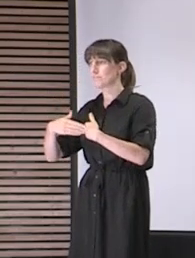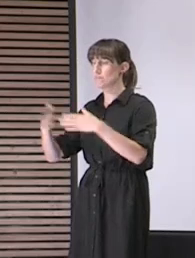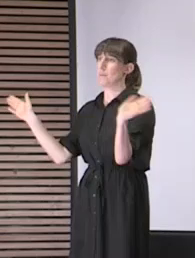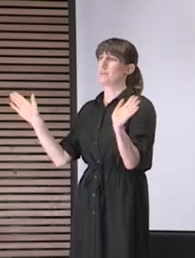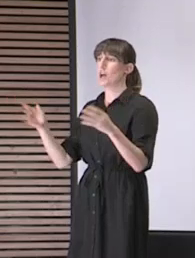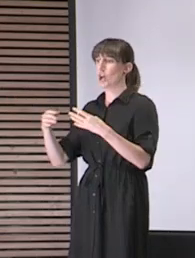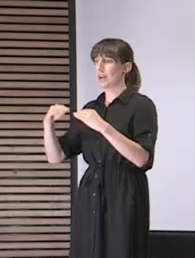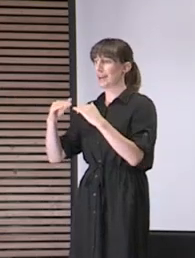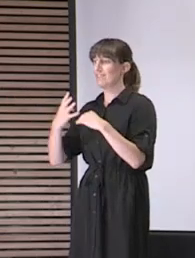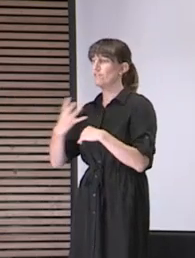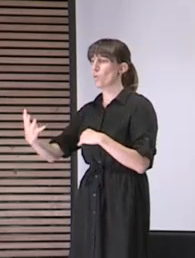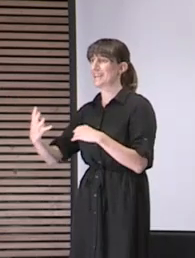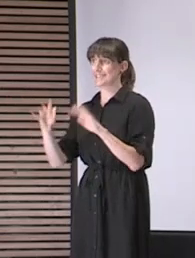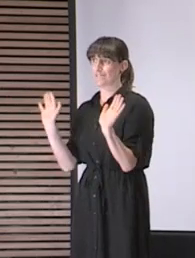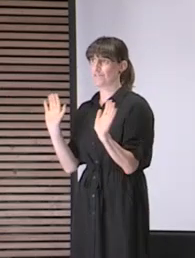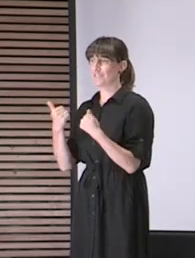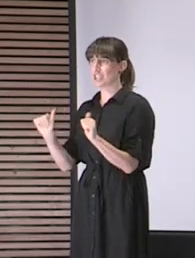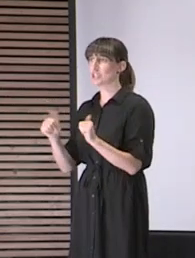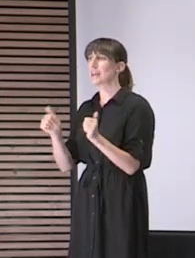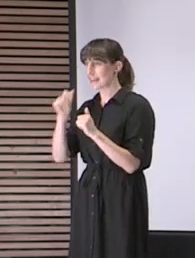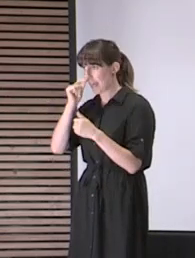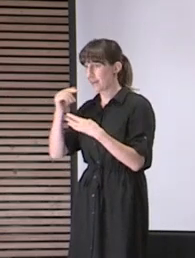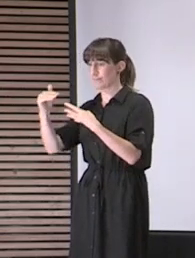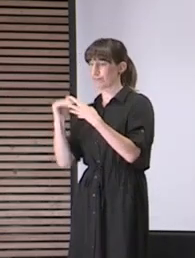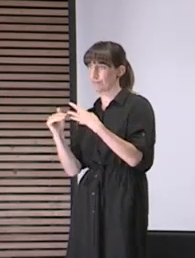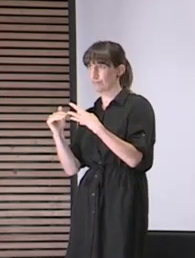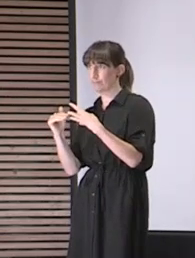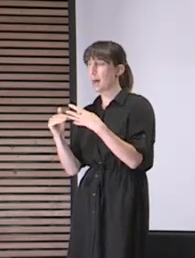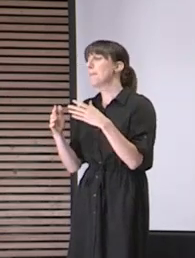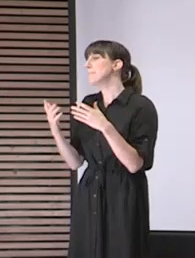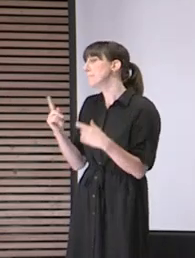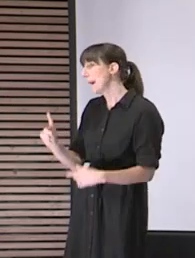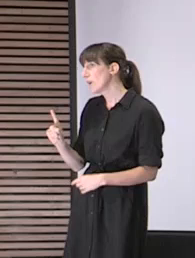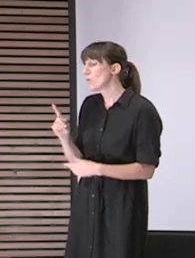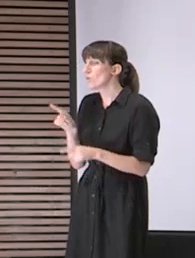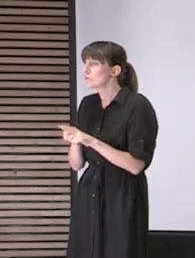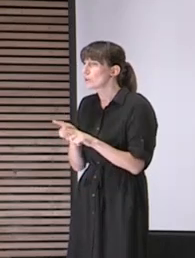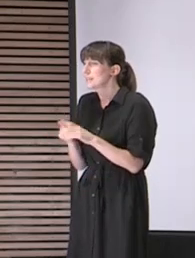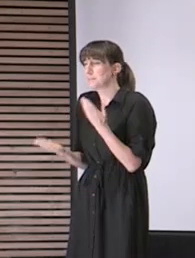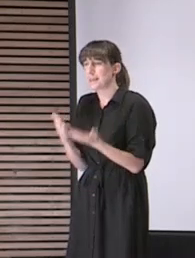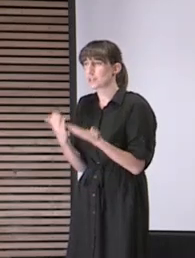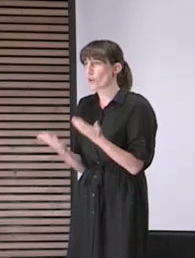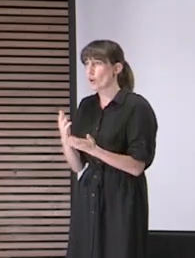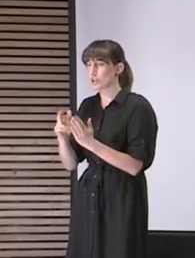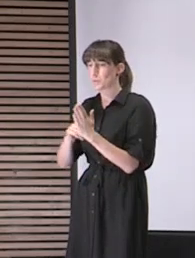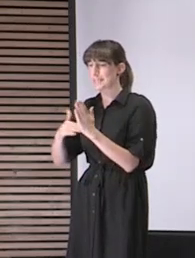determina. Lo que puedo decir es que mientras más personas